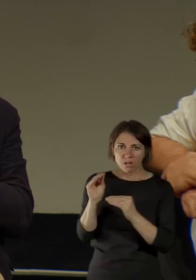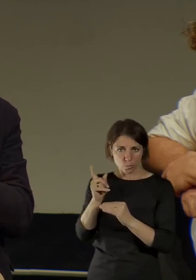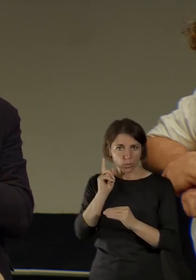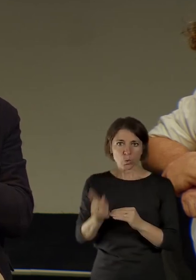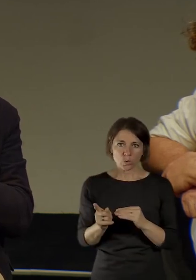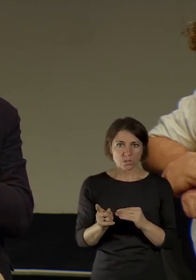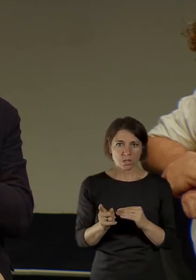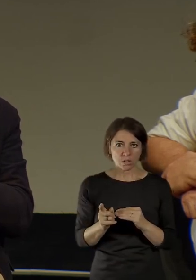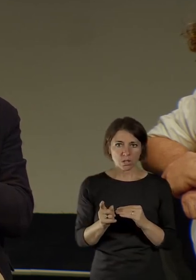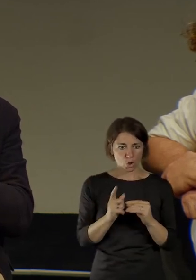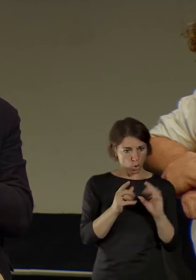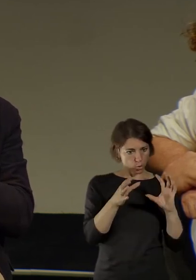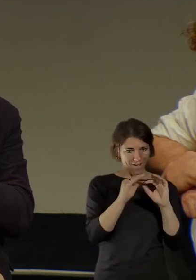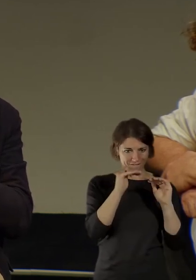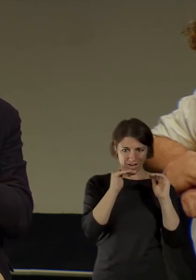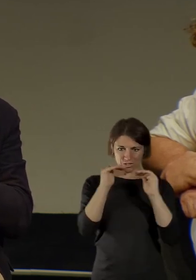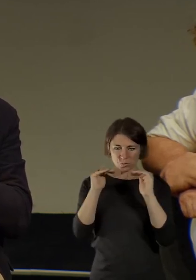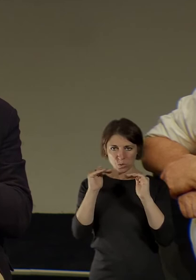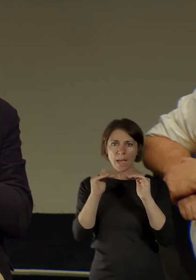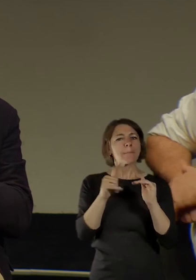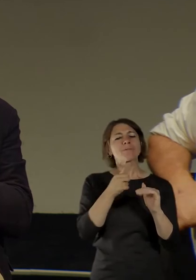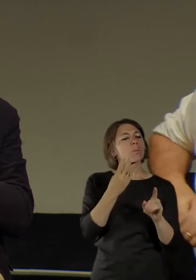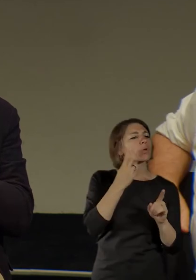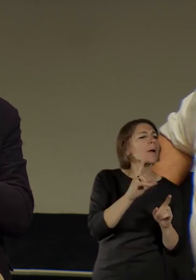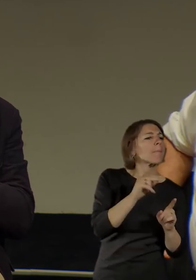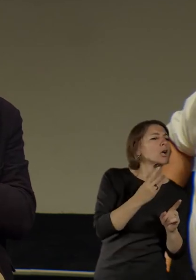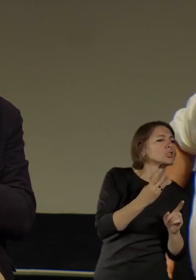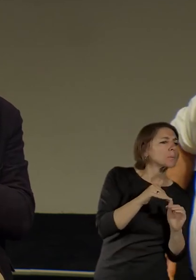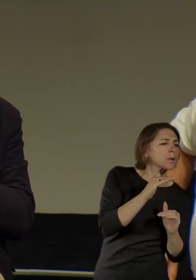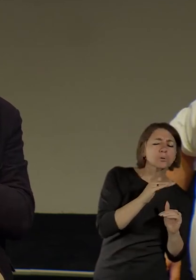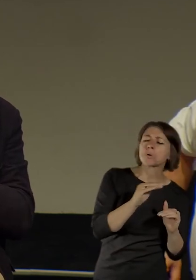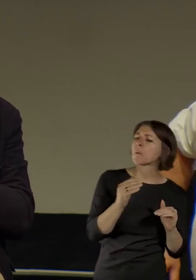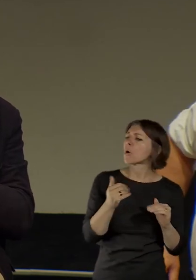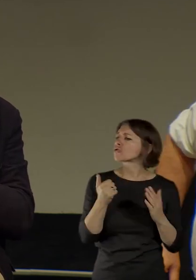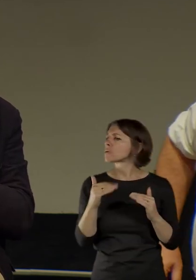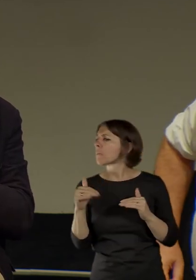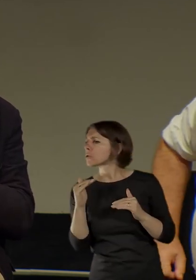Na ně navazovat. Tak abych zjistil, jestli je to 4, 5 nebo 6. Tak já musím ten čtverec si promítnout do svého stavebního bloku.